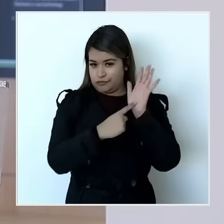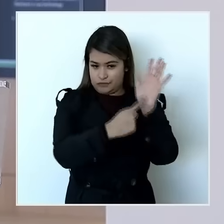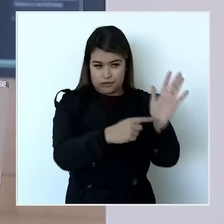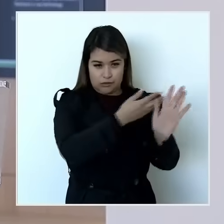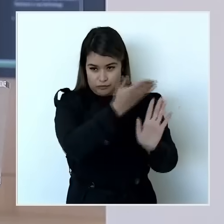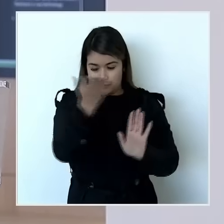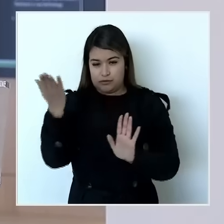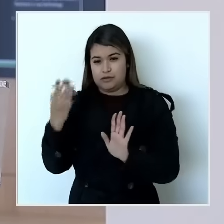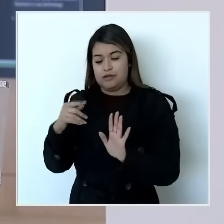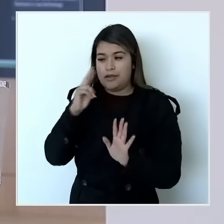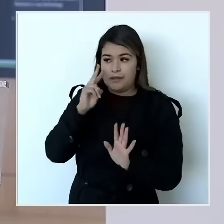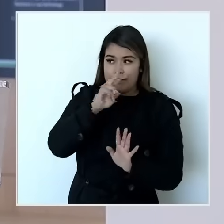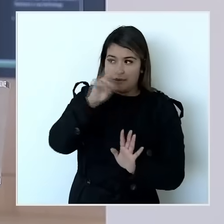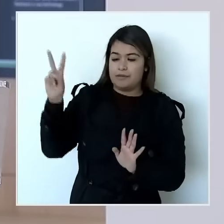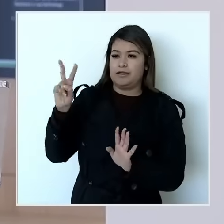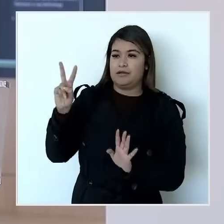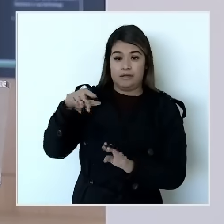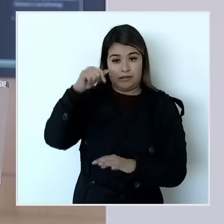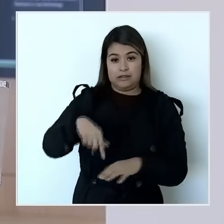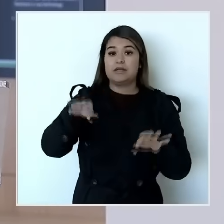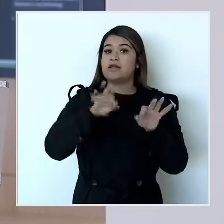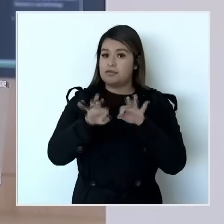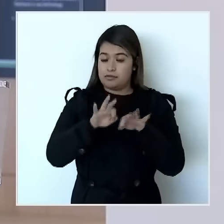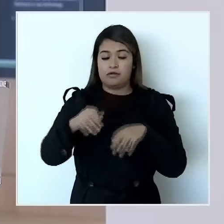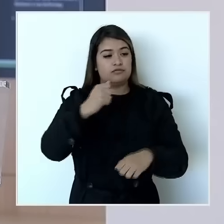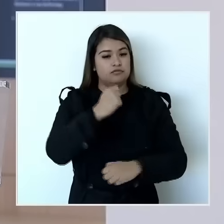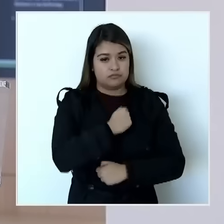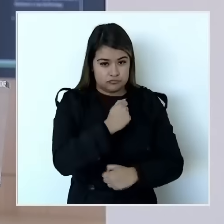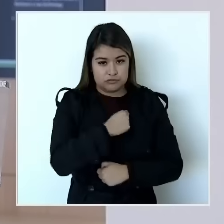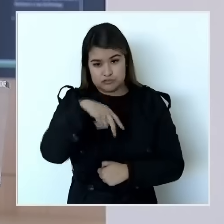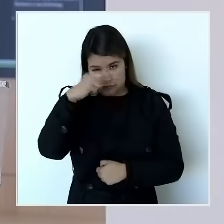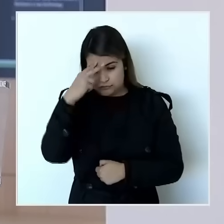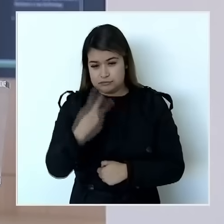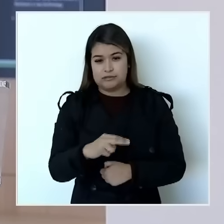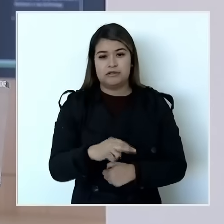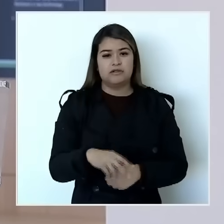del Ejército con la participación de muchas instituciones de la administración pública